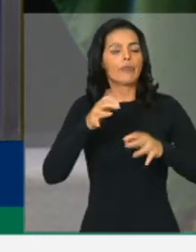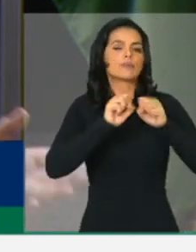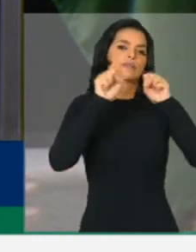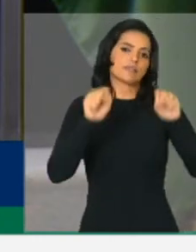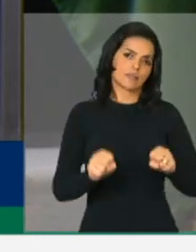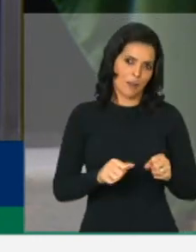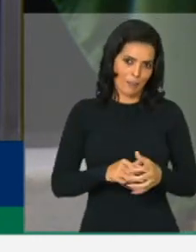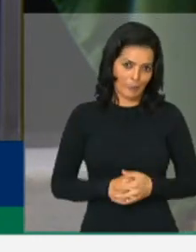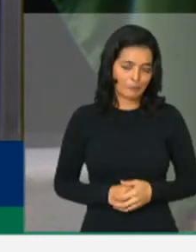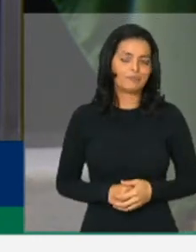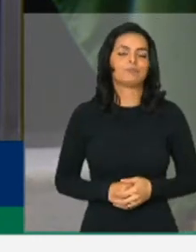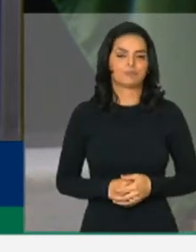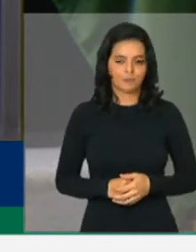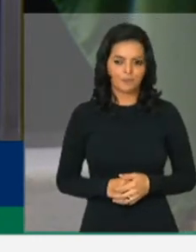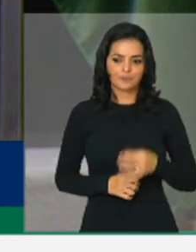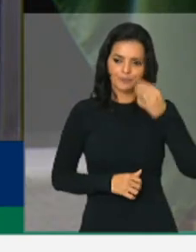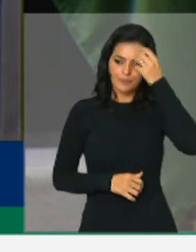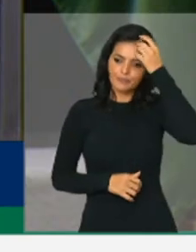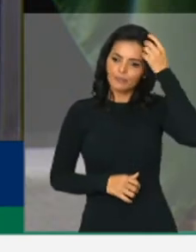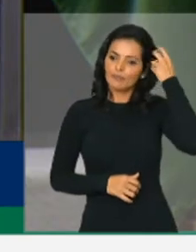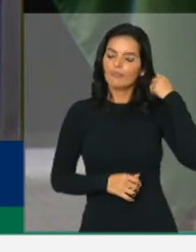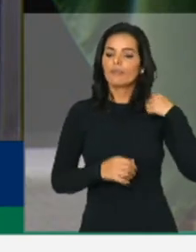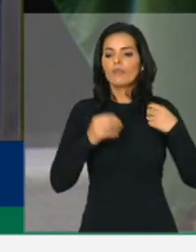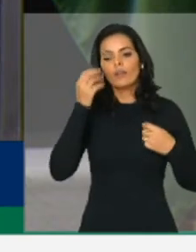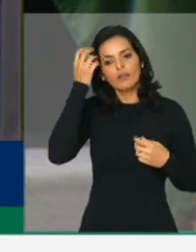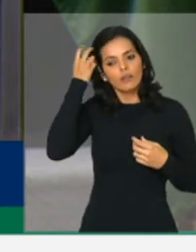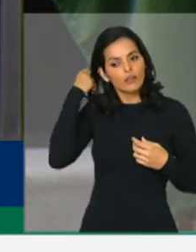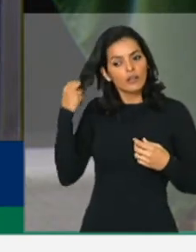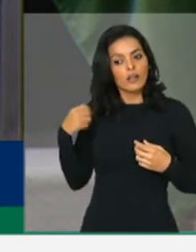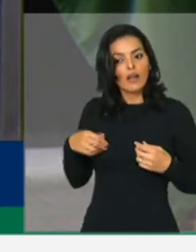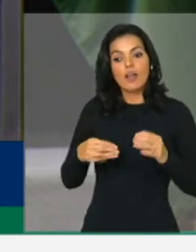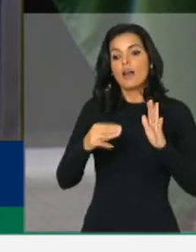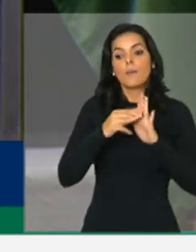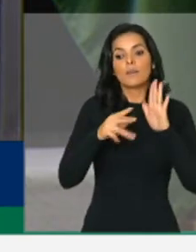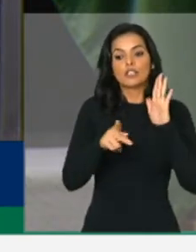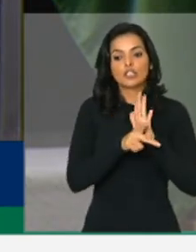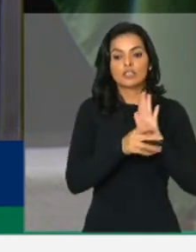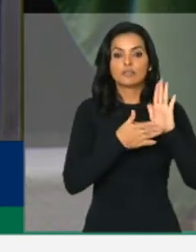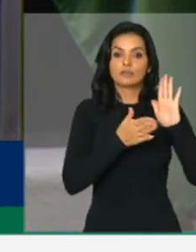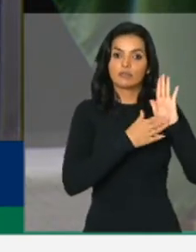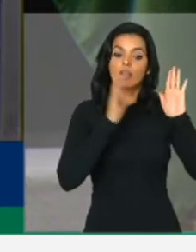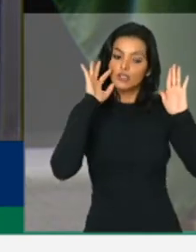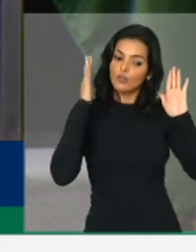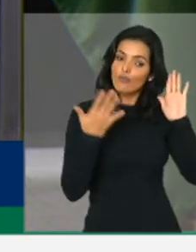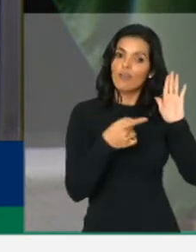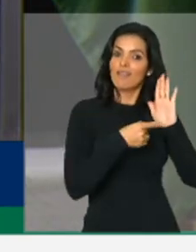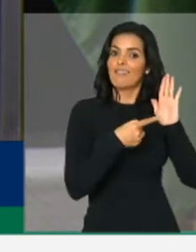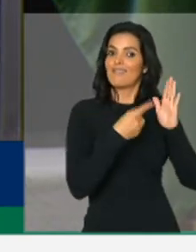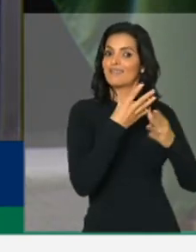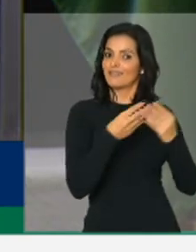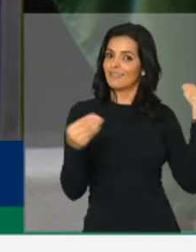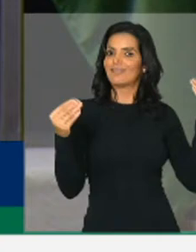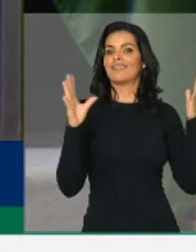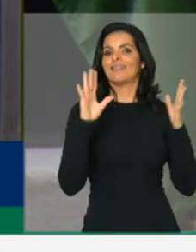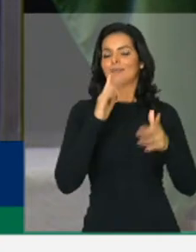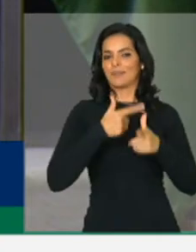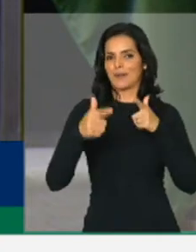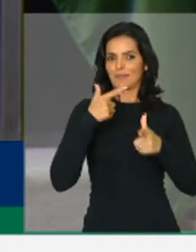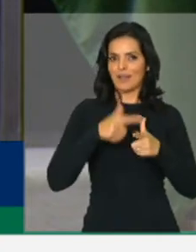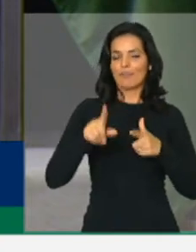EMPRESAS PUDESSEM ADIMPLIR, PUDESSEM VOLTAR NOVAMENTE A SE ESTABELECER NO MERCADO DE TRABALHO OU ENCERRAR SUAS